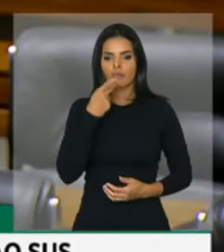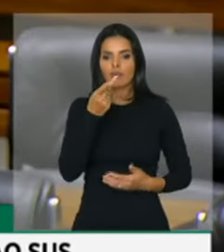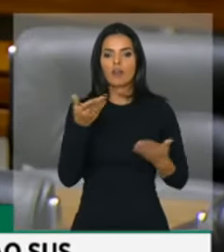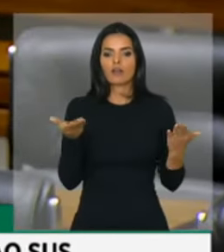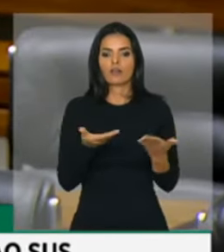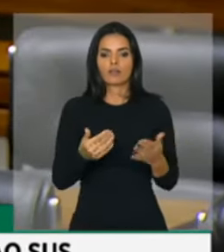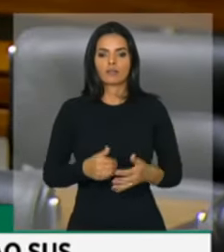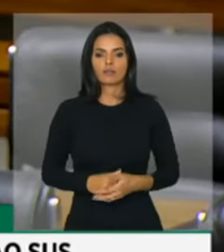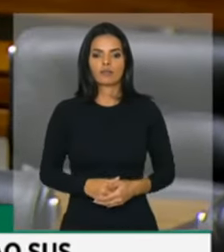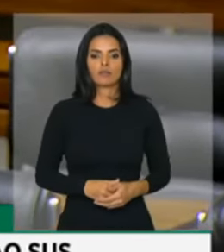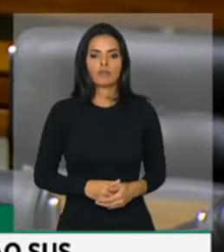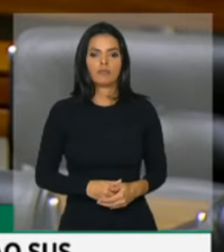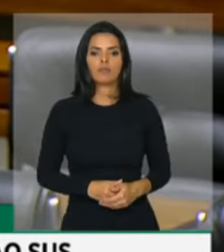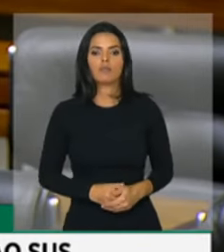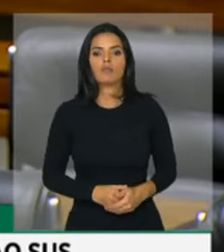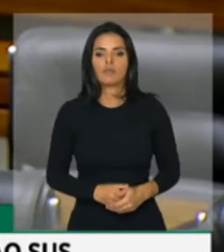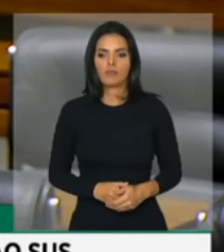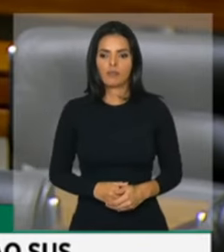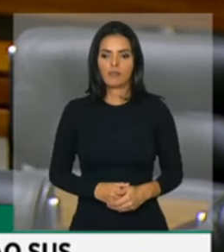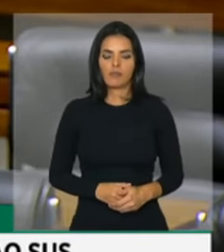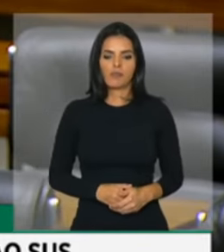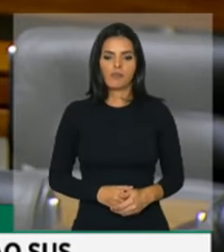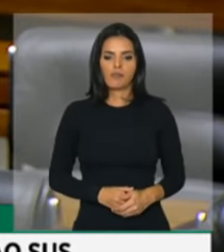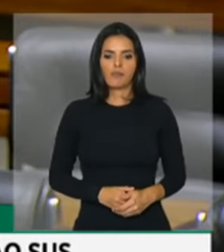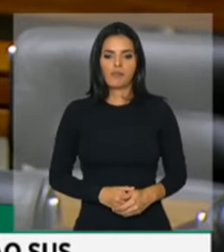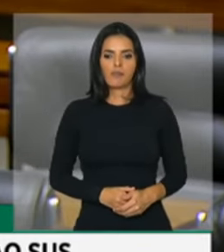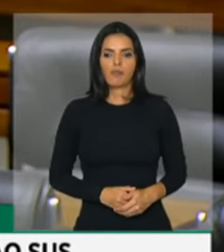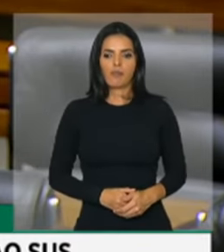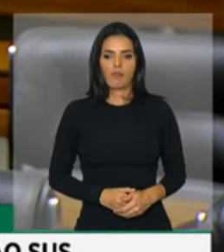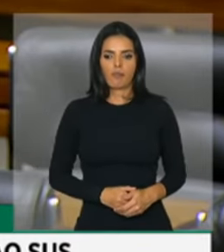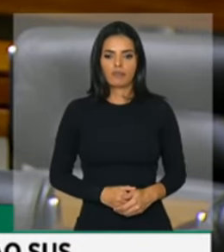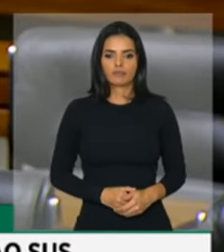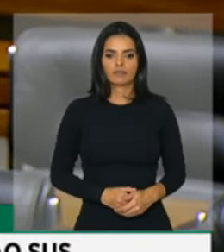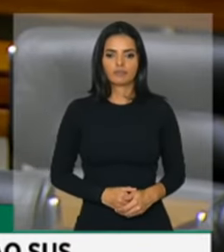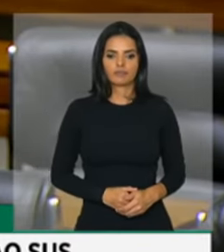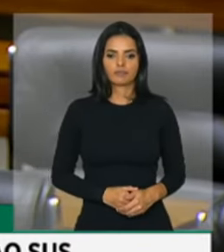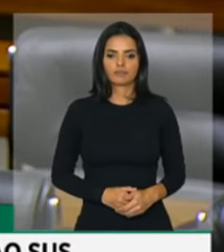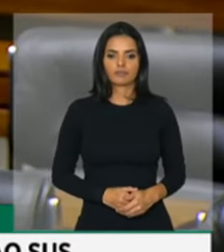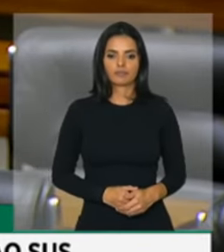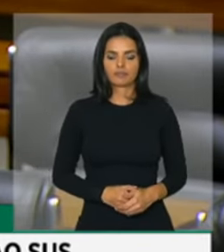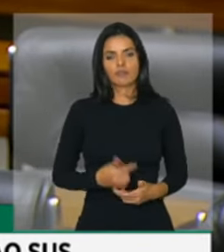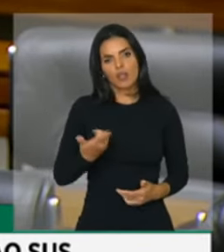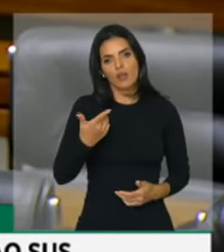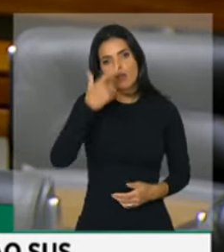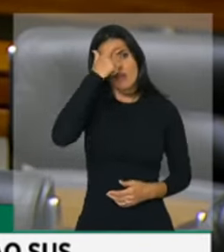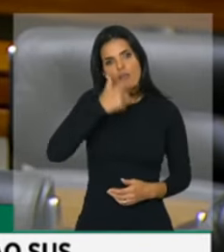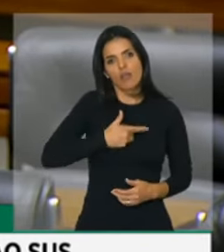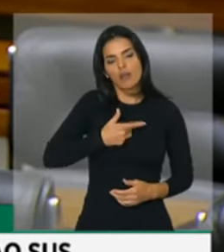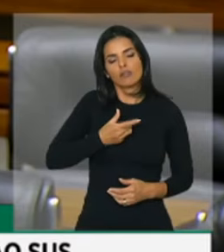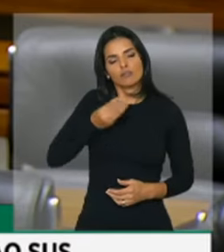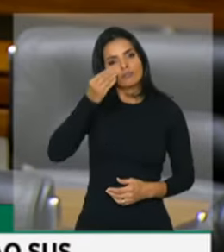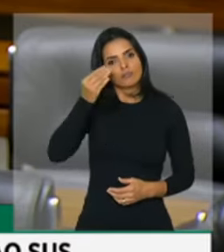[DEPUTADO]: VOU ME MANIFESTAR AGORA. [PRESIDENTE]: POIS NÃO, DEPUTADO RENILDO. -- [DEPUTADO]: ESTOU AQUI EM UM PROCESSO DE CONSULTA PENOSO TENTANDO OUVIR TODOS OS